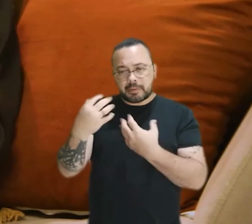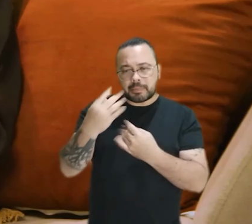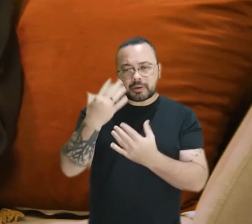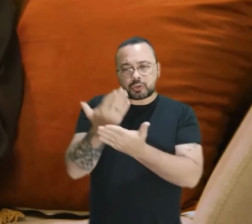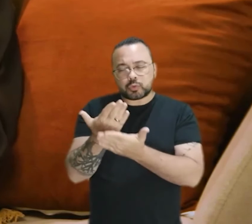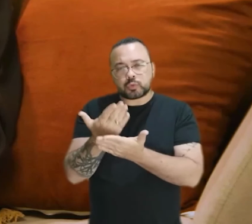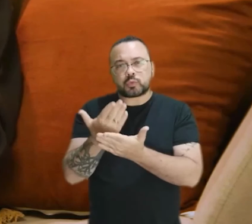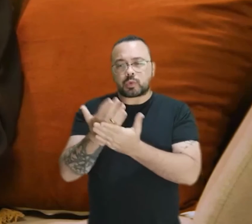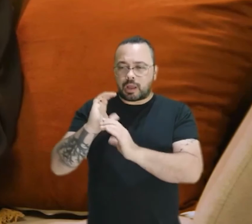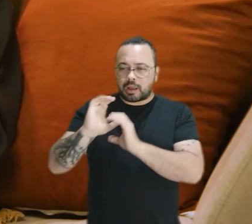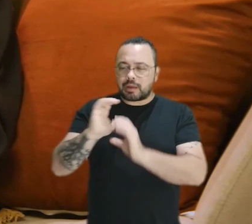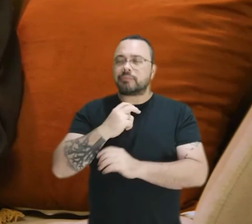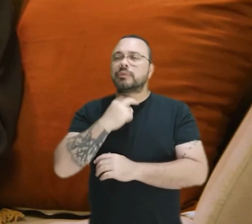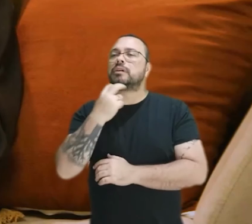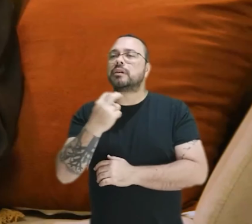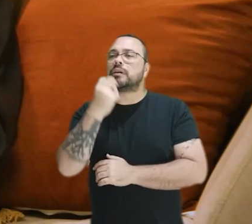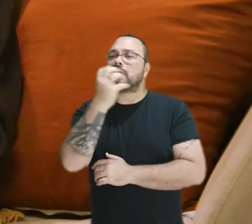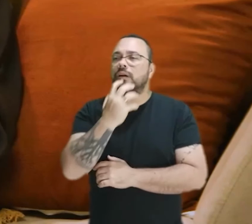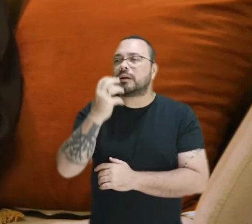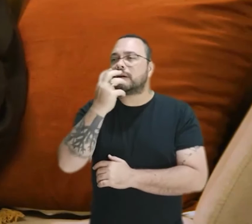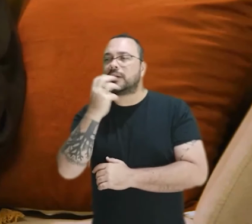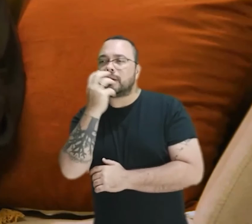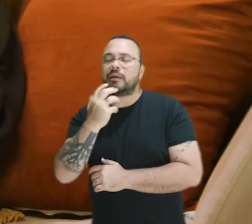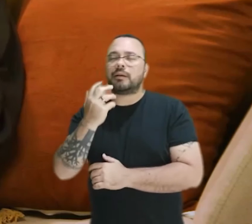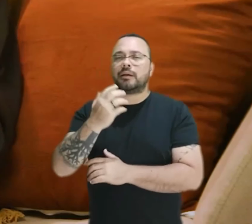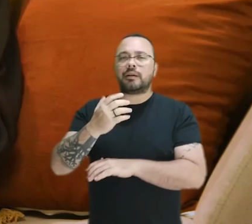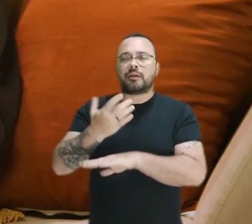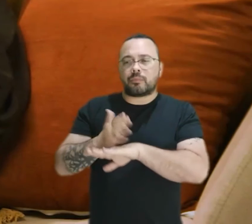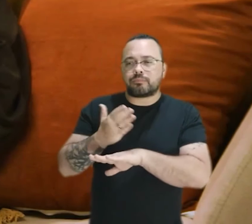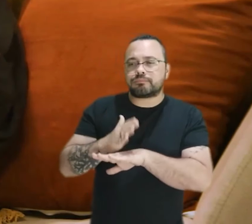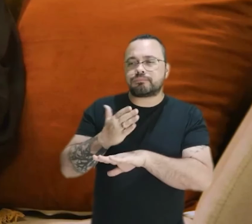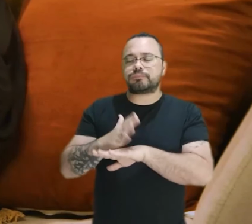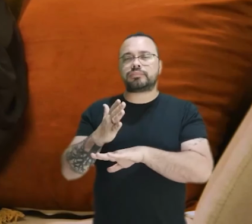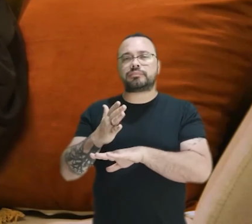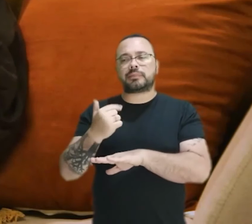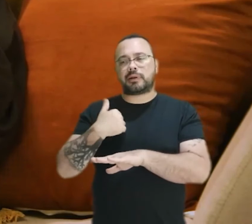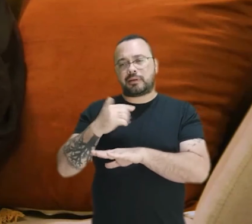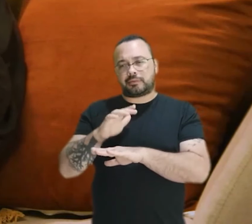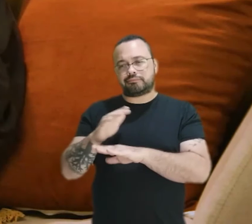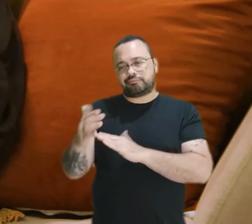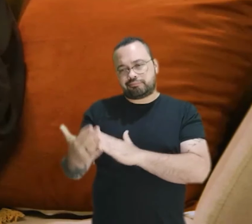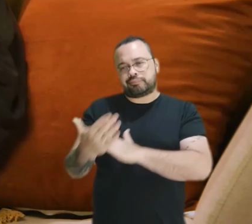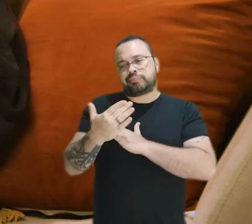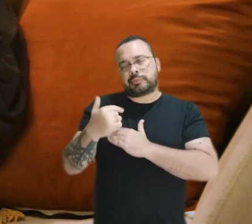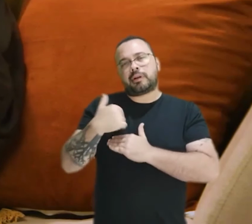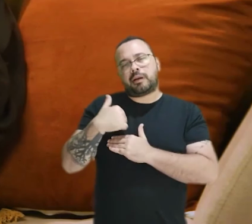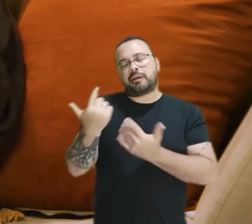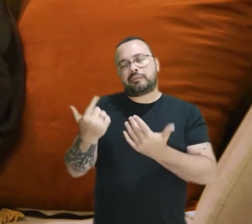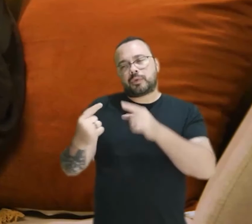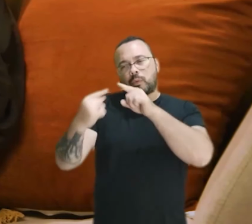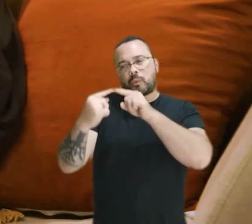Sei lá, sempre gostei disso e isso ajudou, me ajudou a me familiarizar um pouco mais